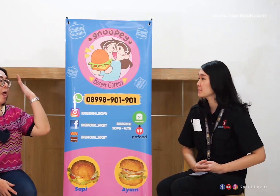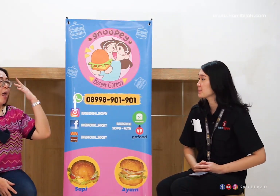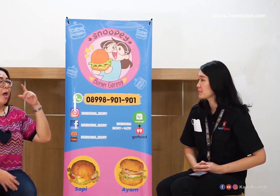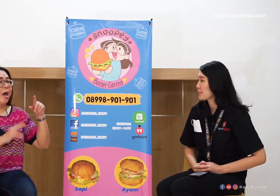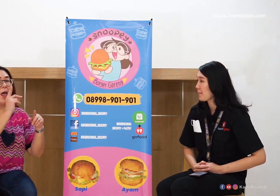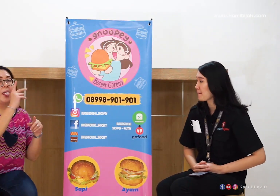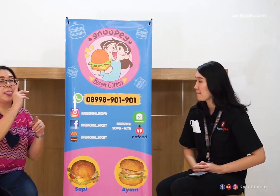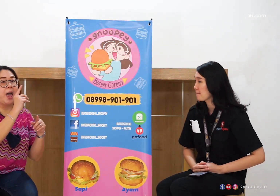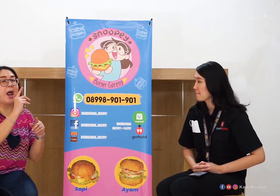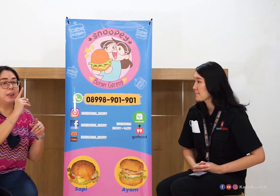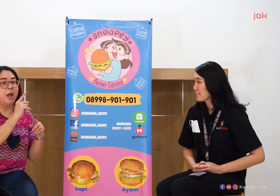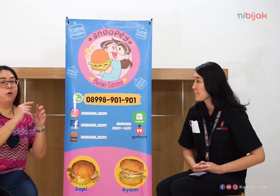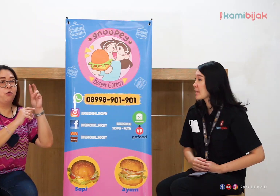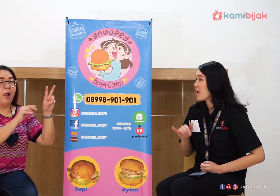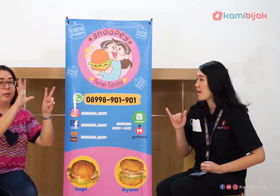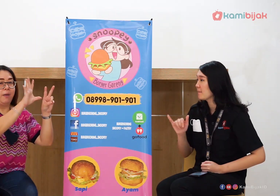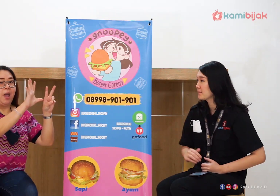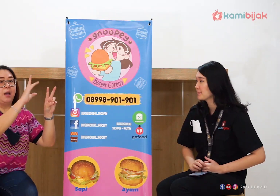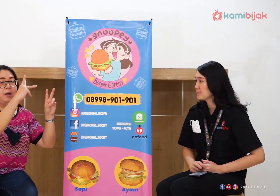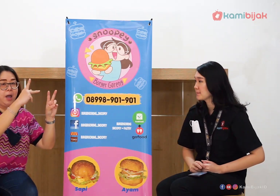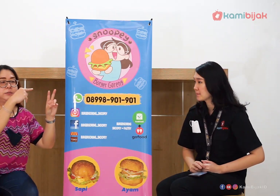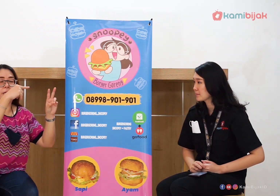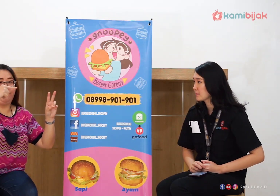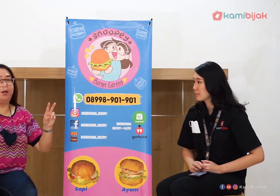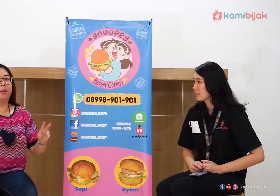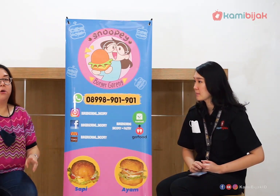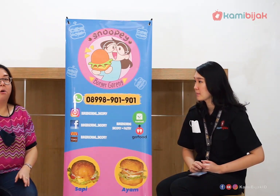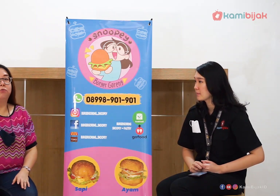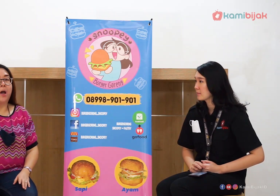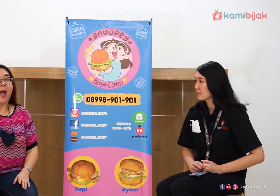Mulai 25.000 - 30.000.